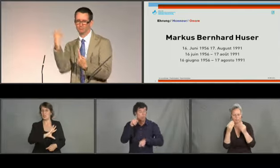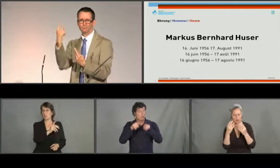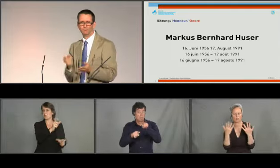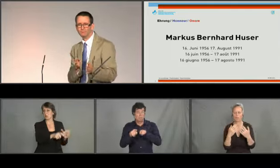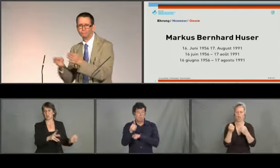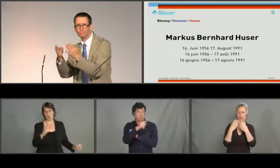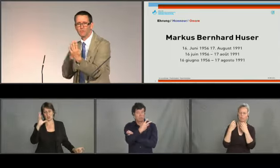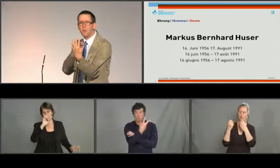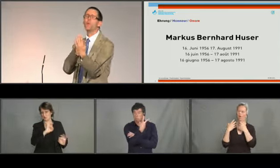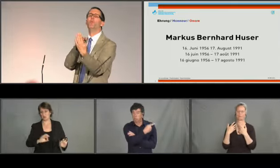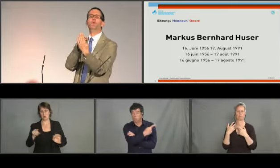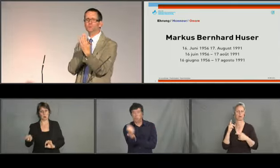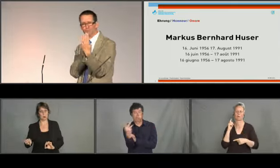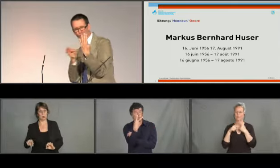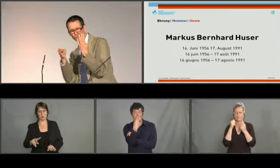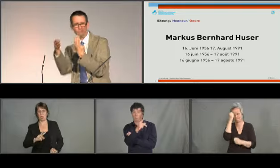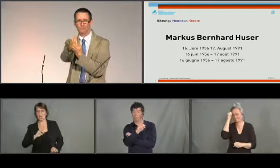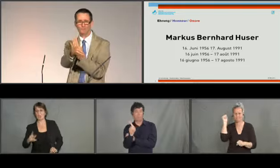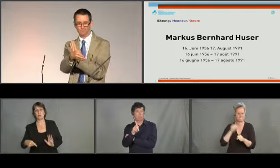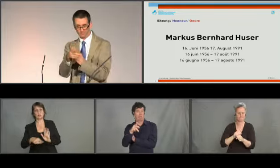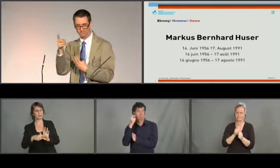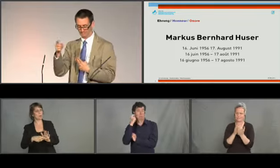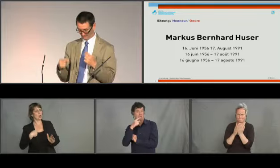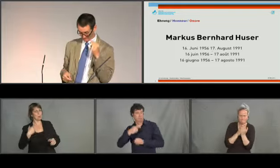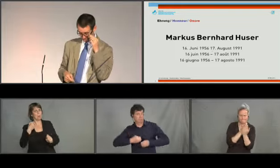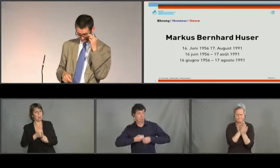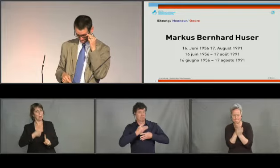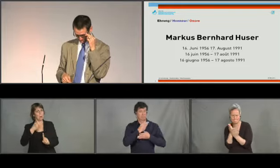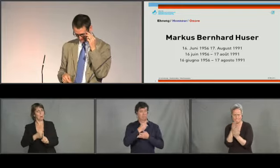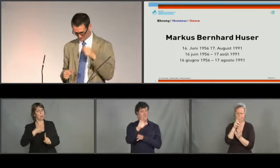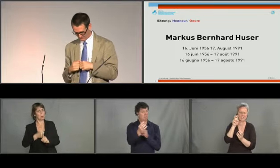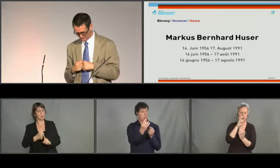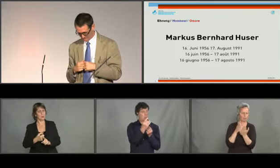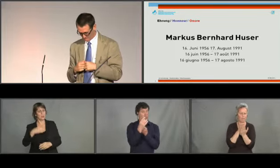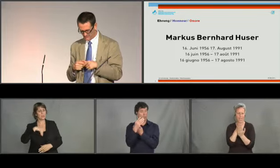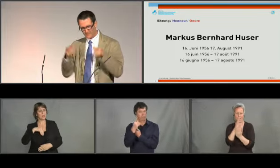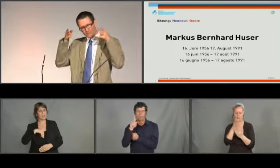hat er immer wieder einen Weg gefunden. Er ist nicht angestanden,